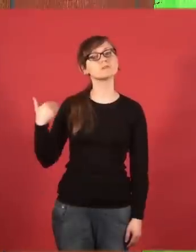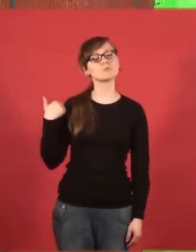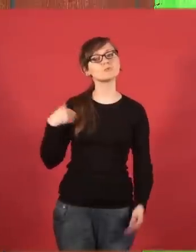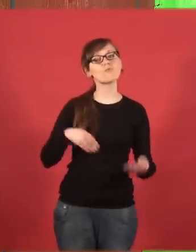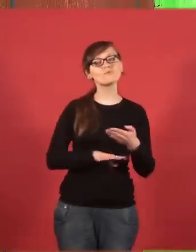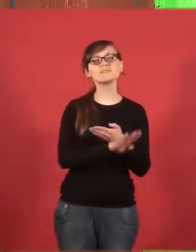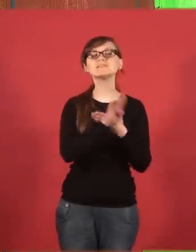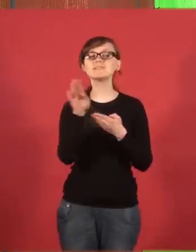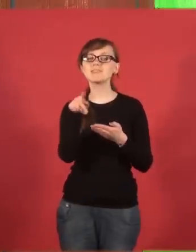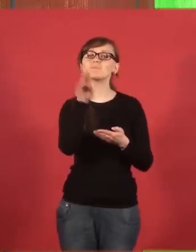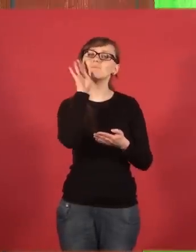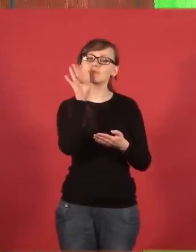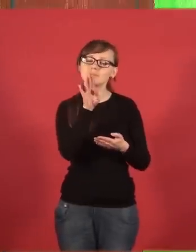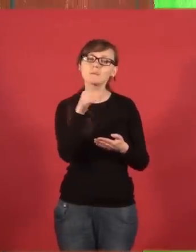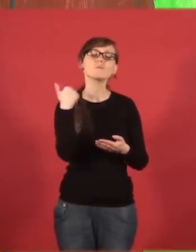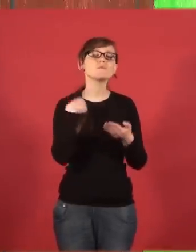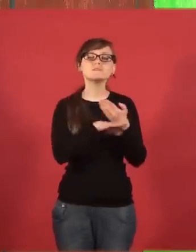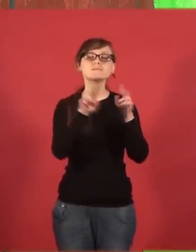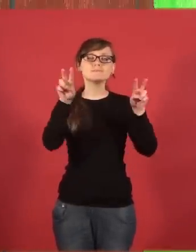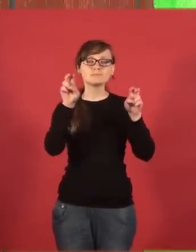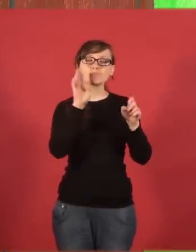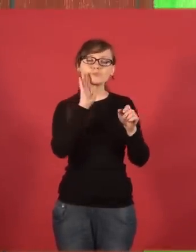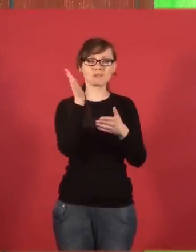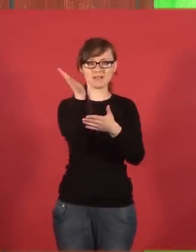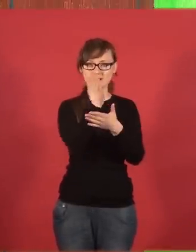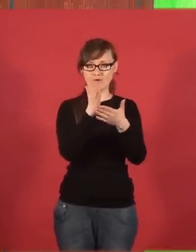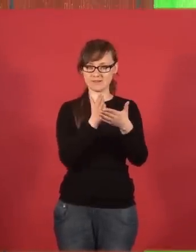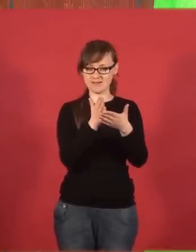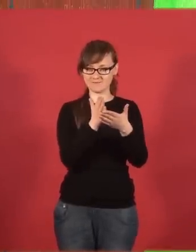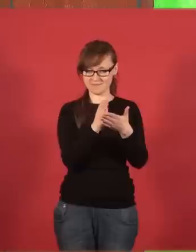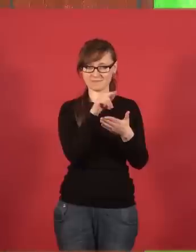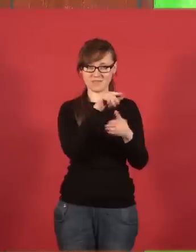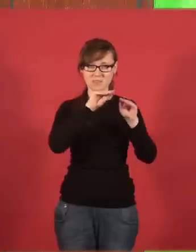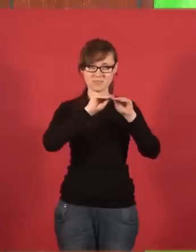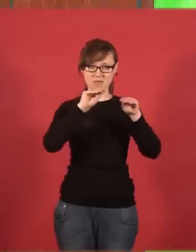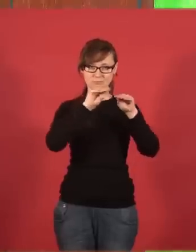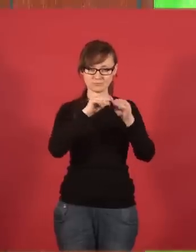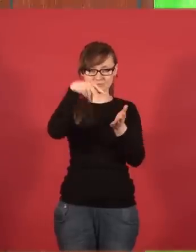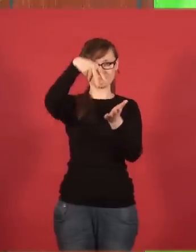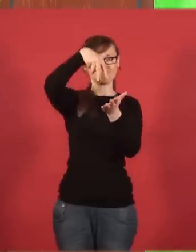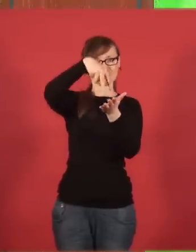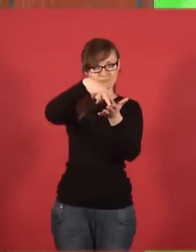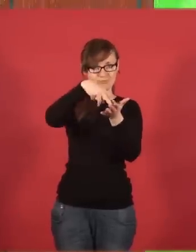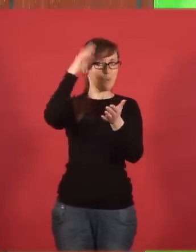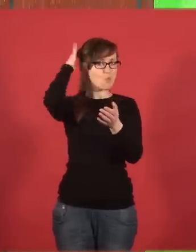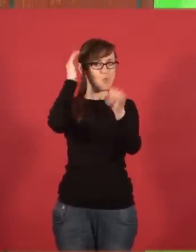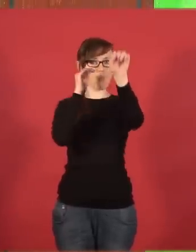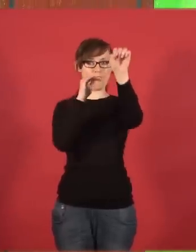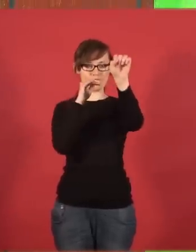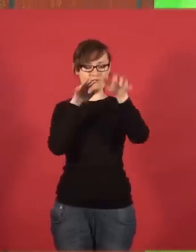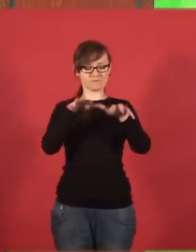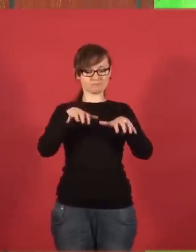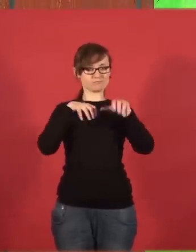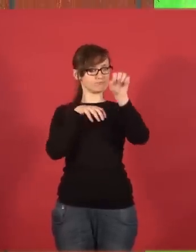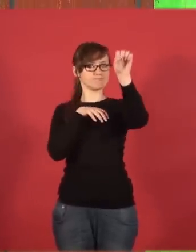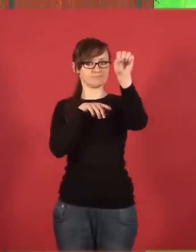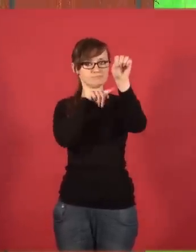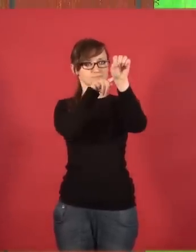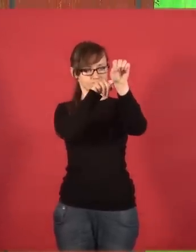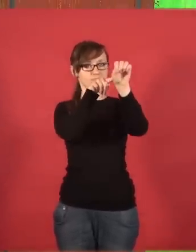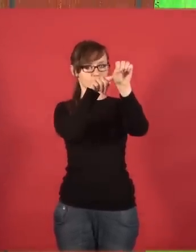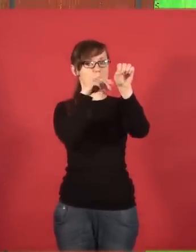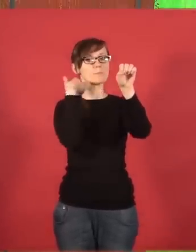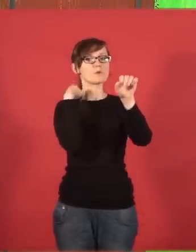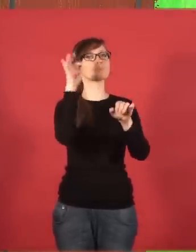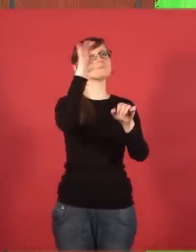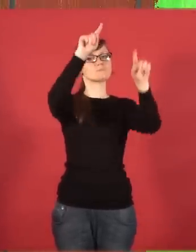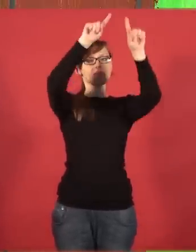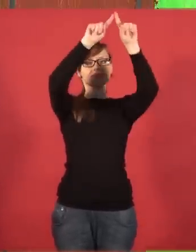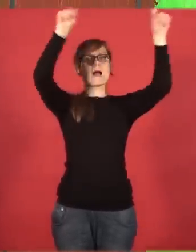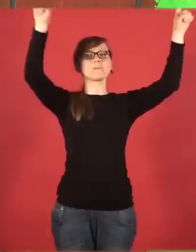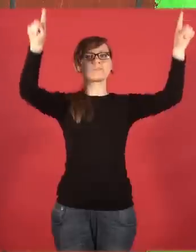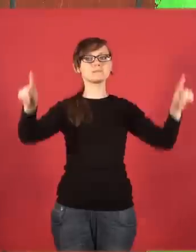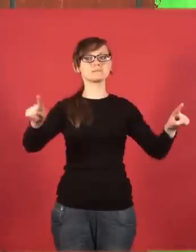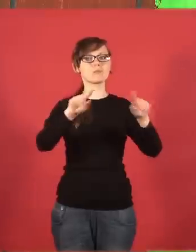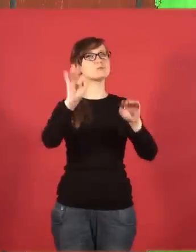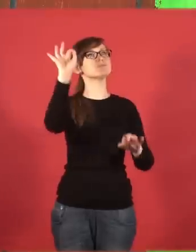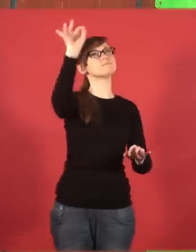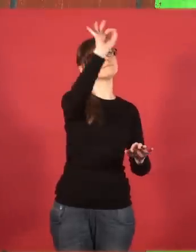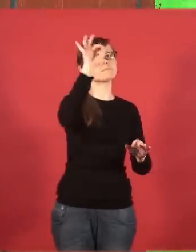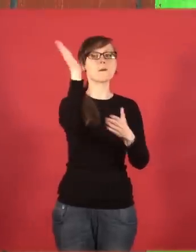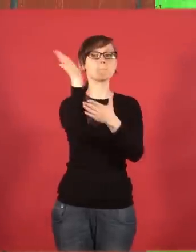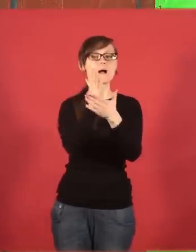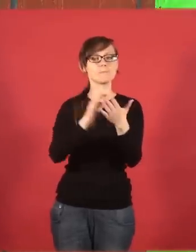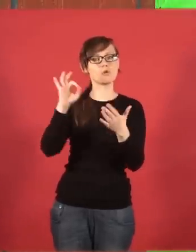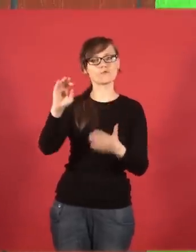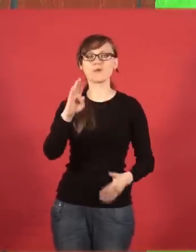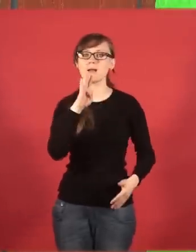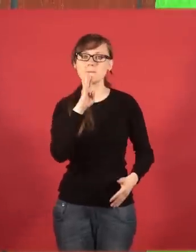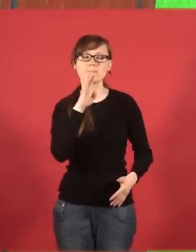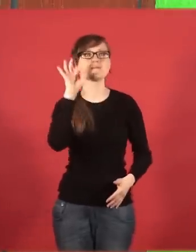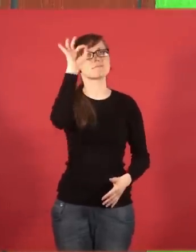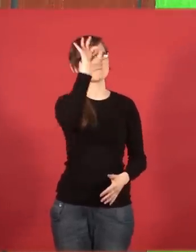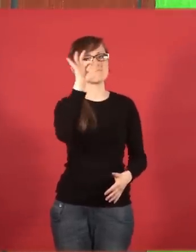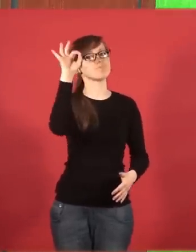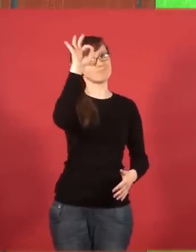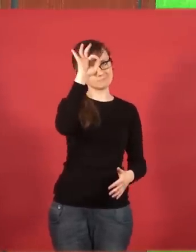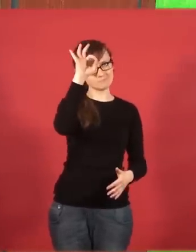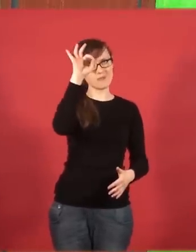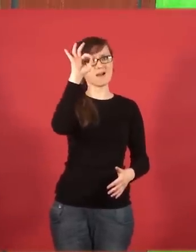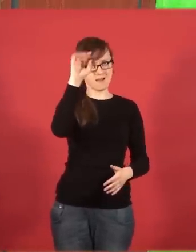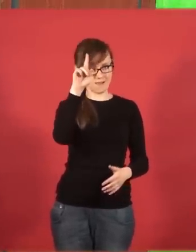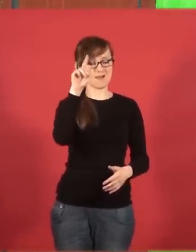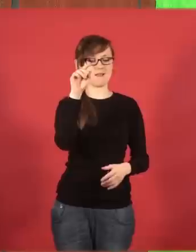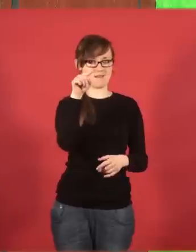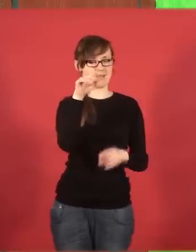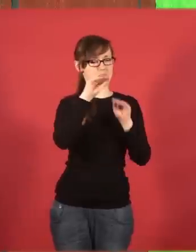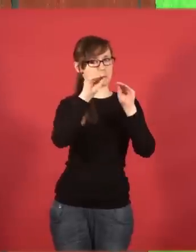Kiedy miał się rozpocząć konkurs geograficzny nauczyciel odwrócił się tyłem do publiczności i zaczął rysować na tablicy mapę Ameryki.